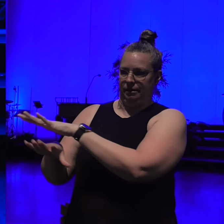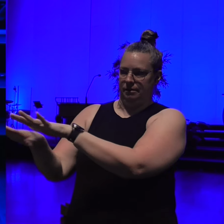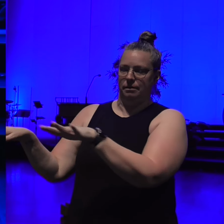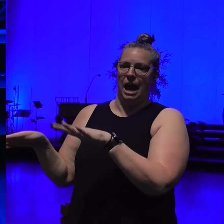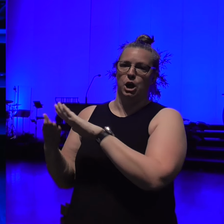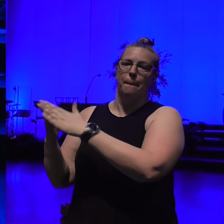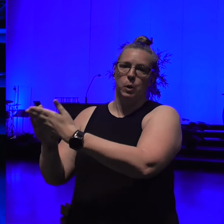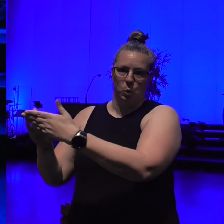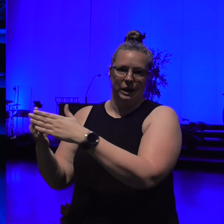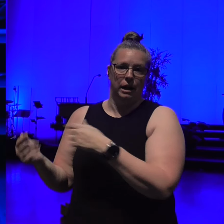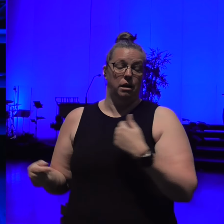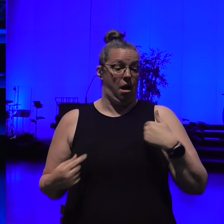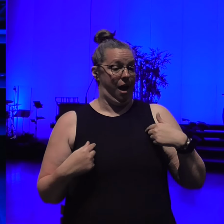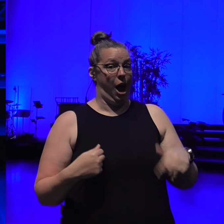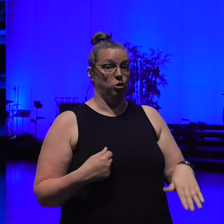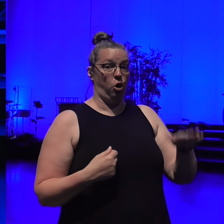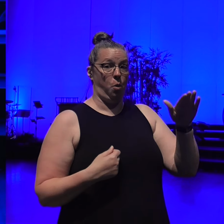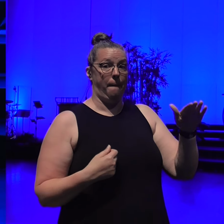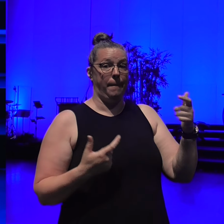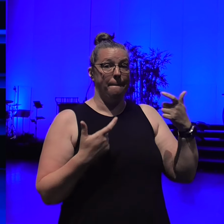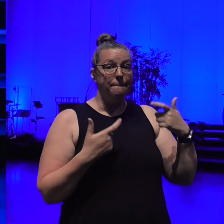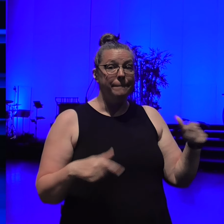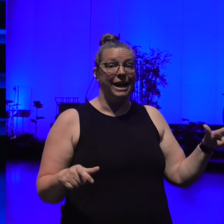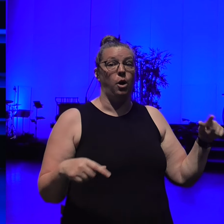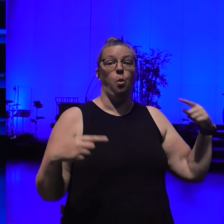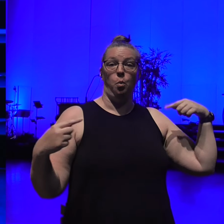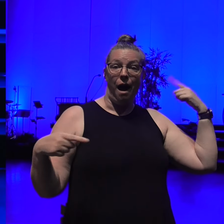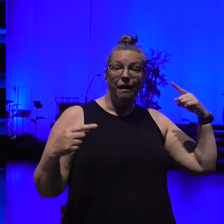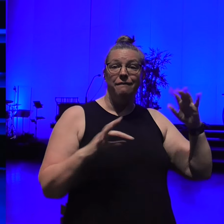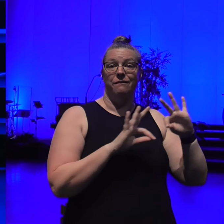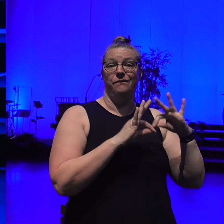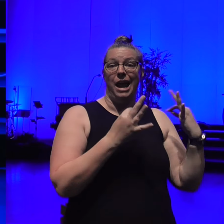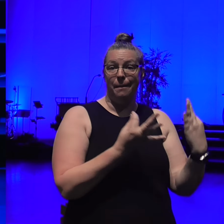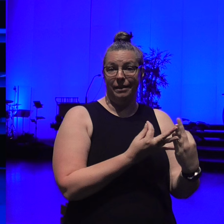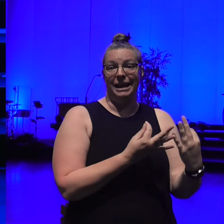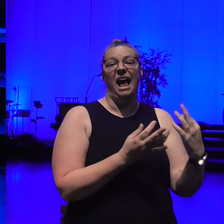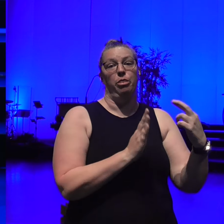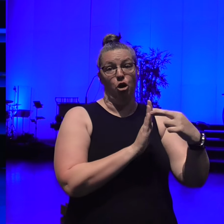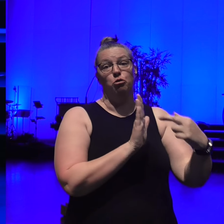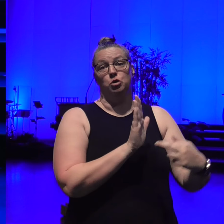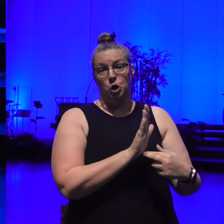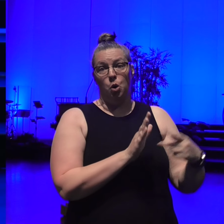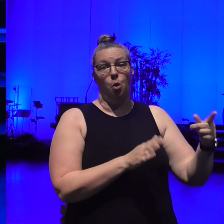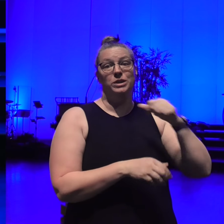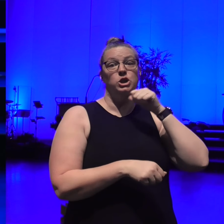comunidad Um, crecí en una familia grande y salvaje y la regla central de ese hogar era no tocar